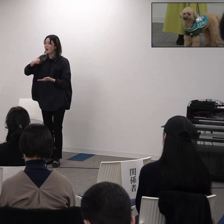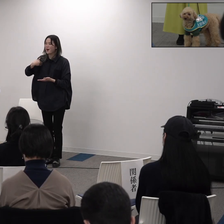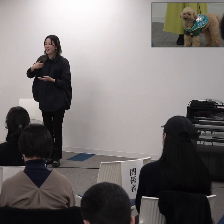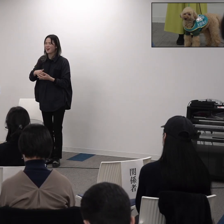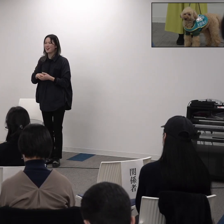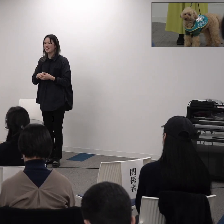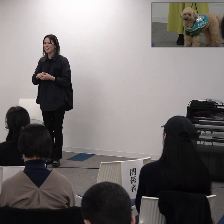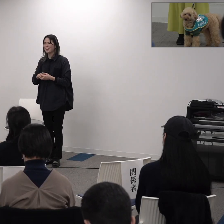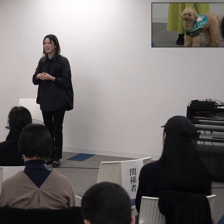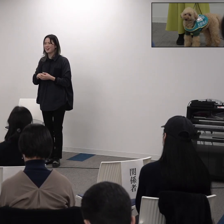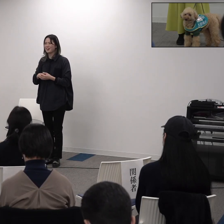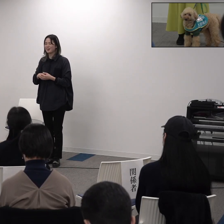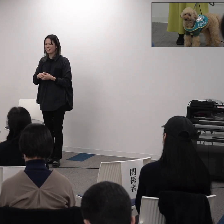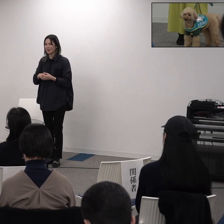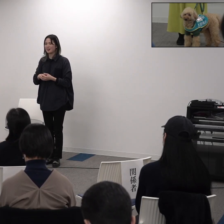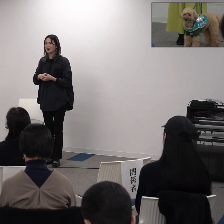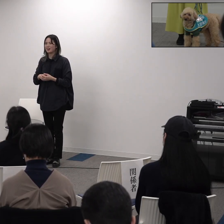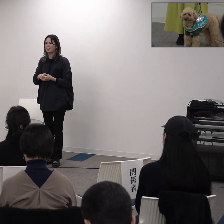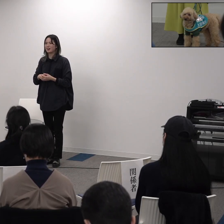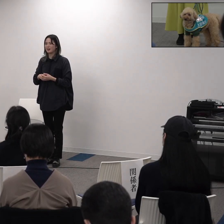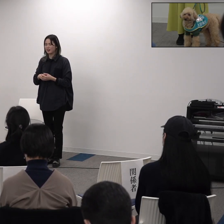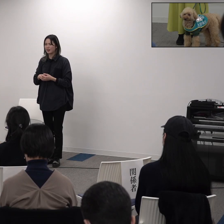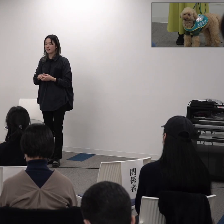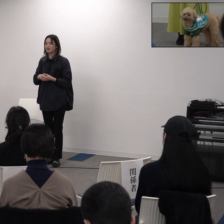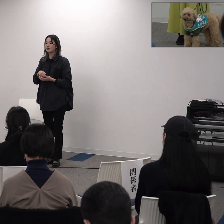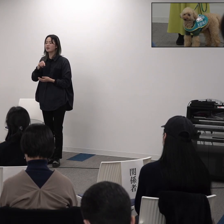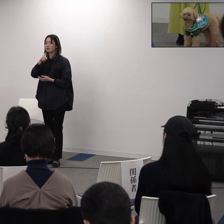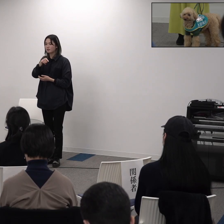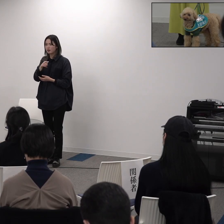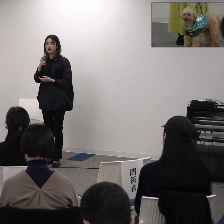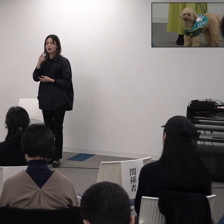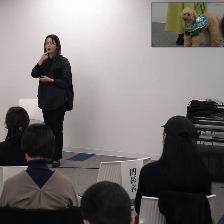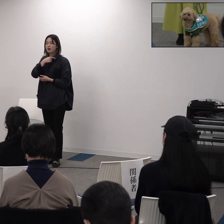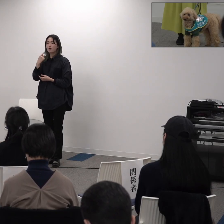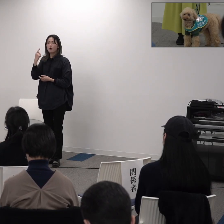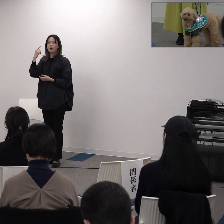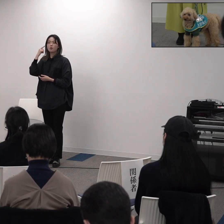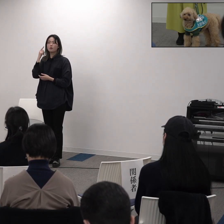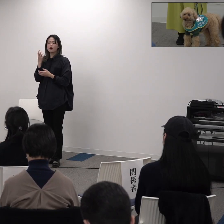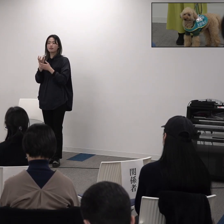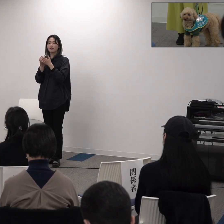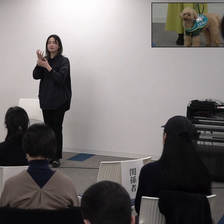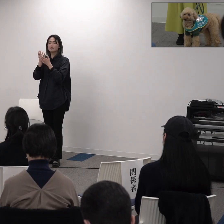それは私が音が鳴ってることに気づかない私